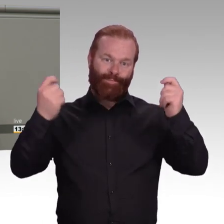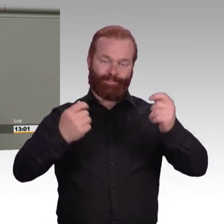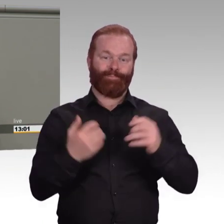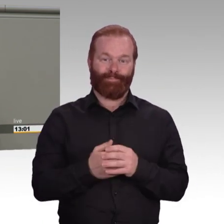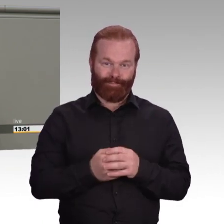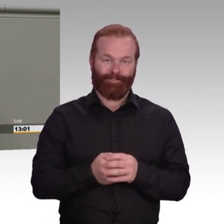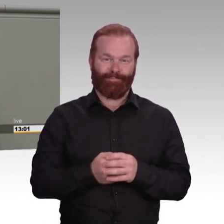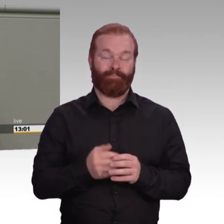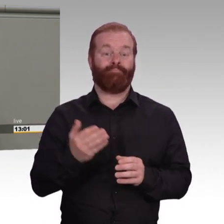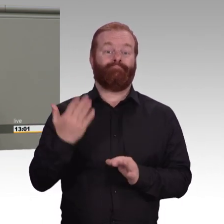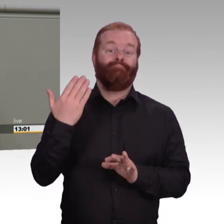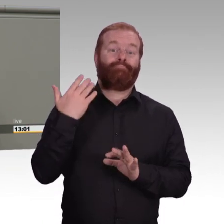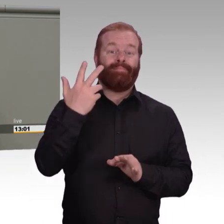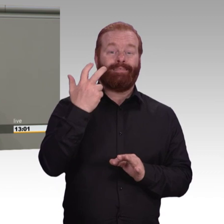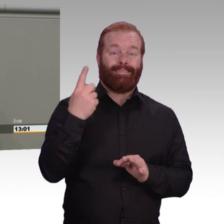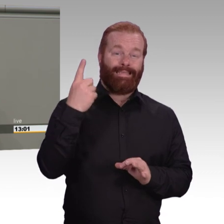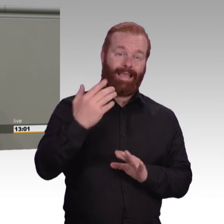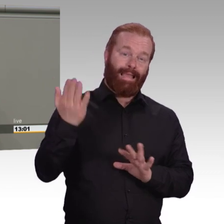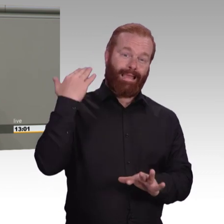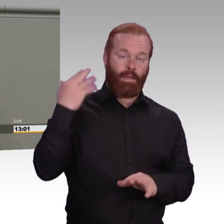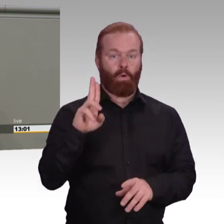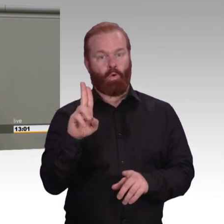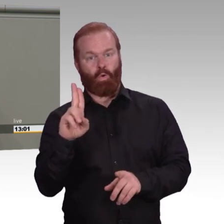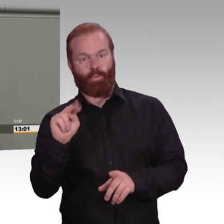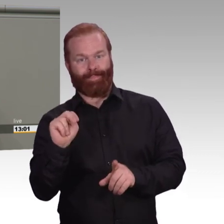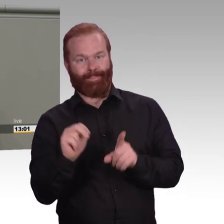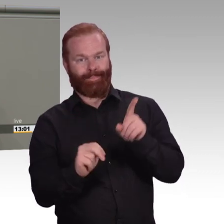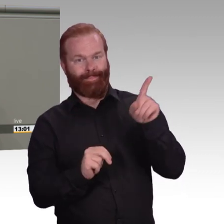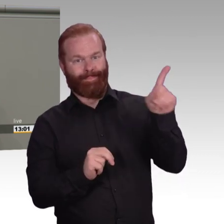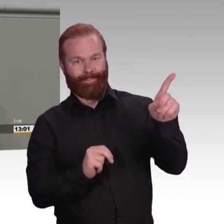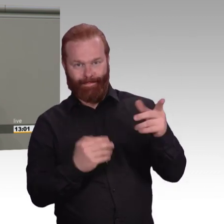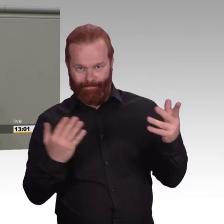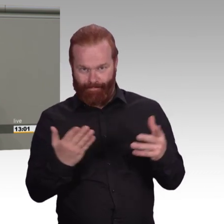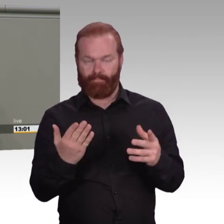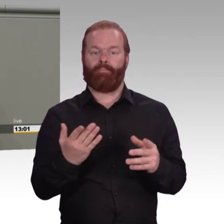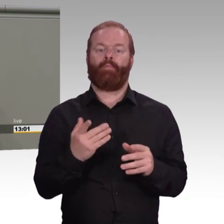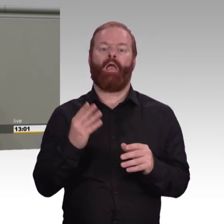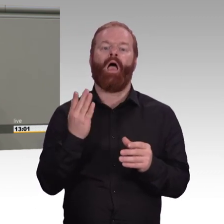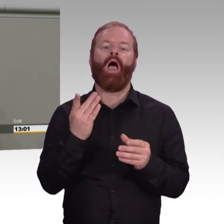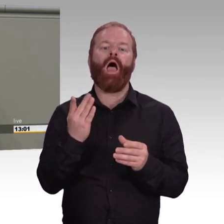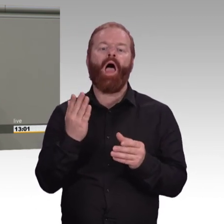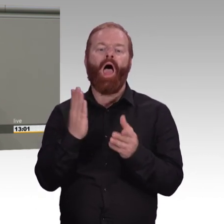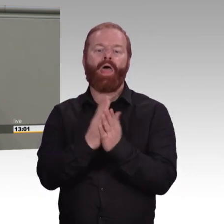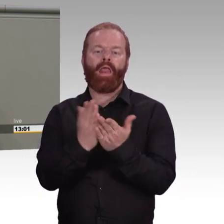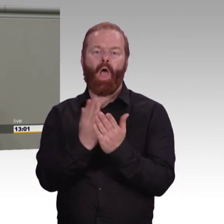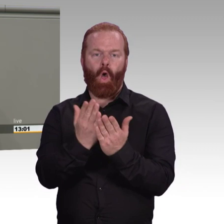der die Rechte von Kindern weltweit festschreibt. Der jedem Kind unabhängig davon, wo es herkommt,